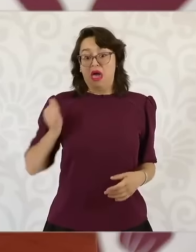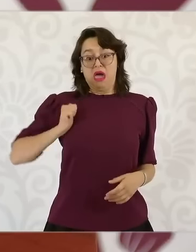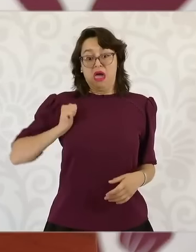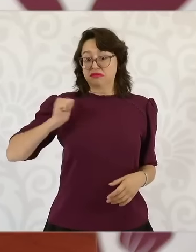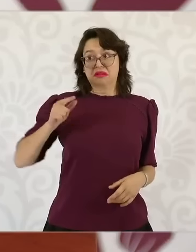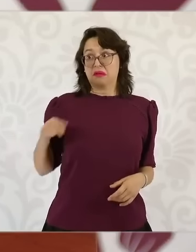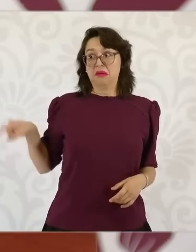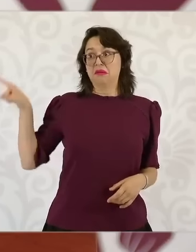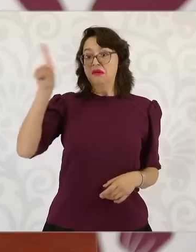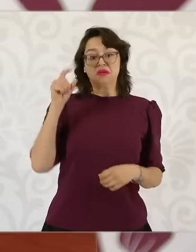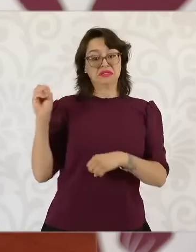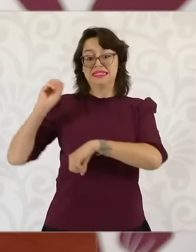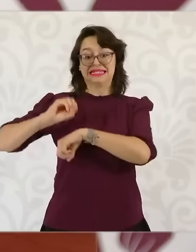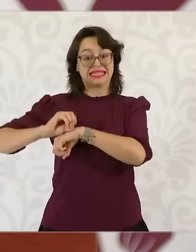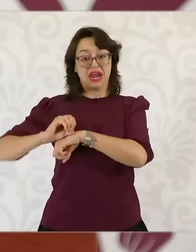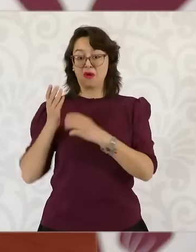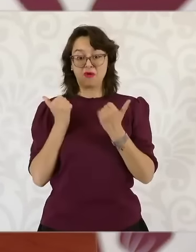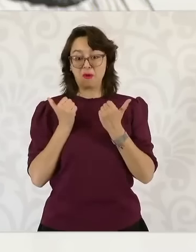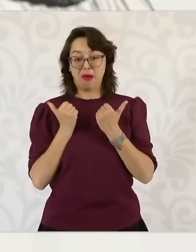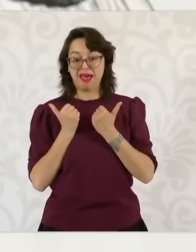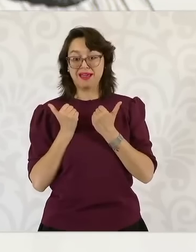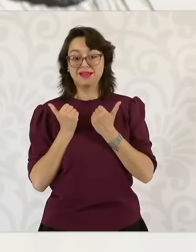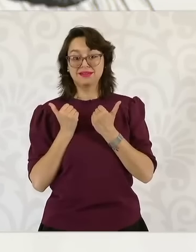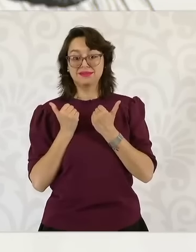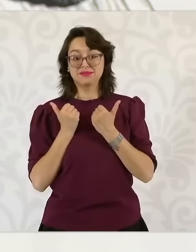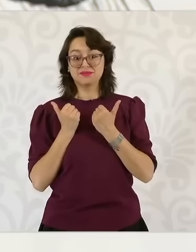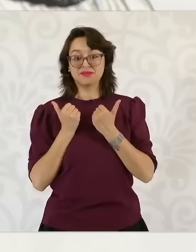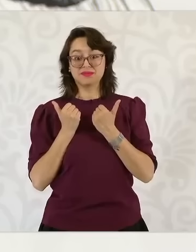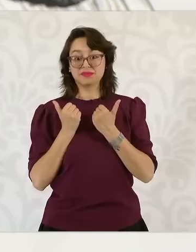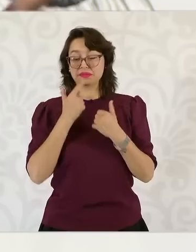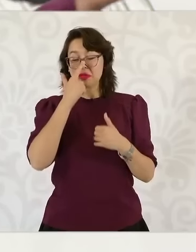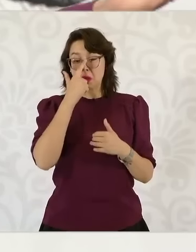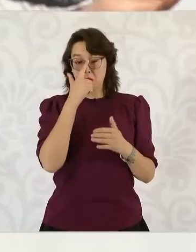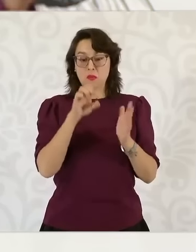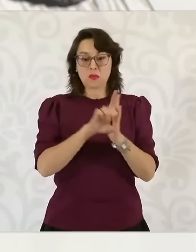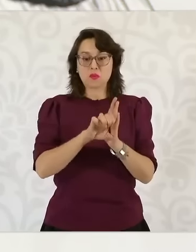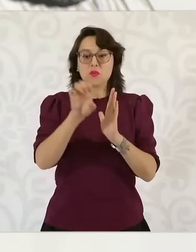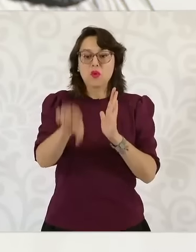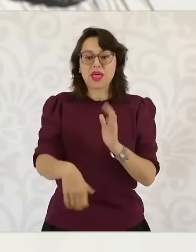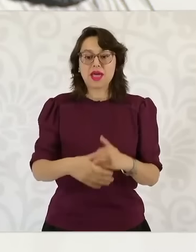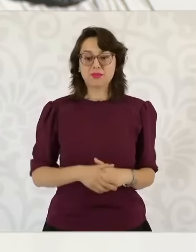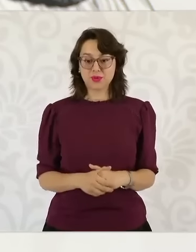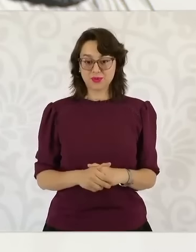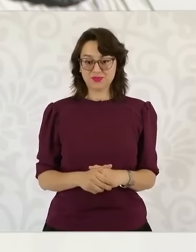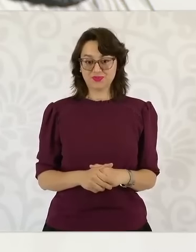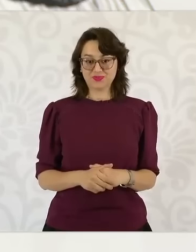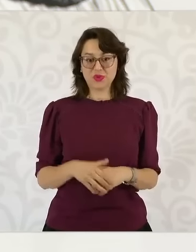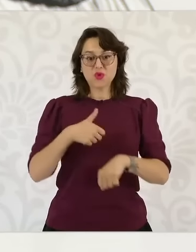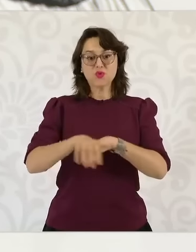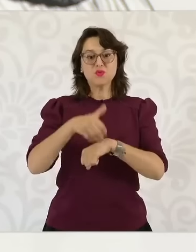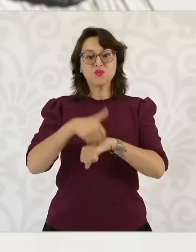cero los romanos no tienen cero los números romanos a ver escriban un número romano sen